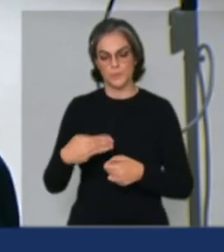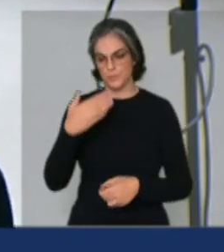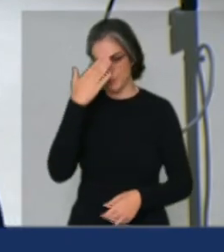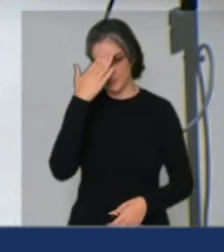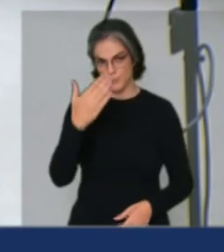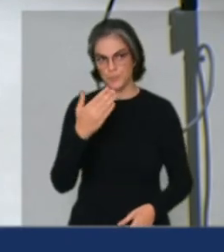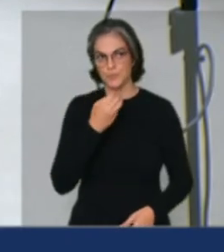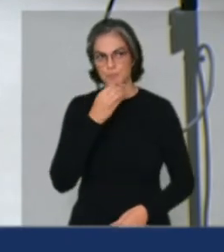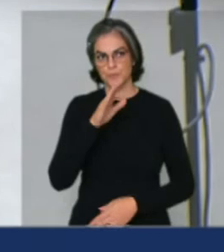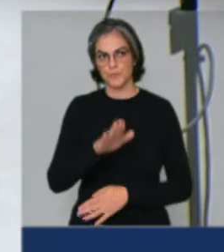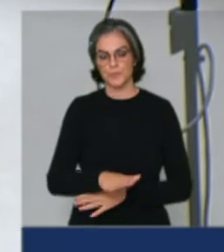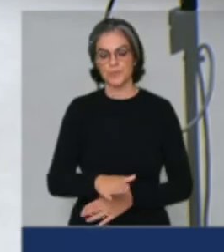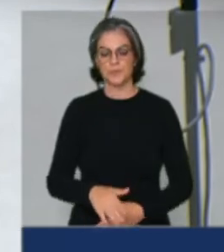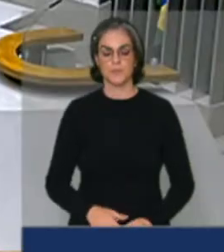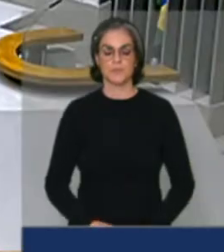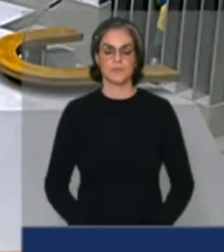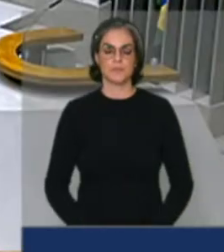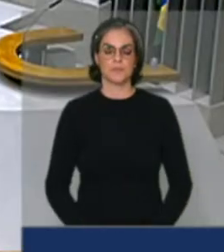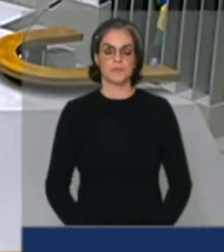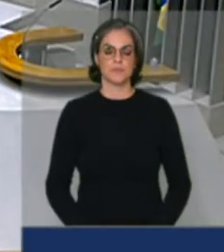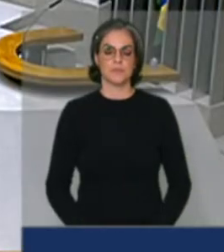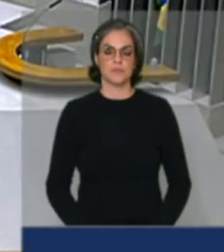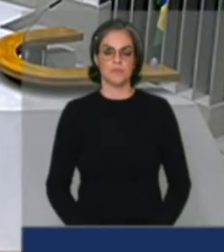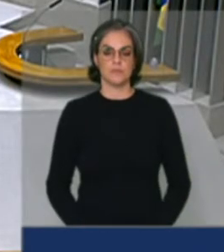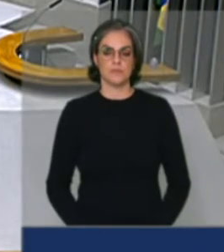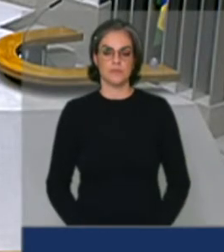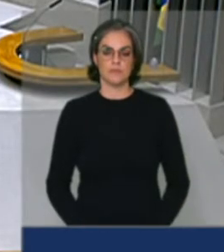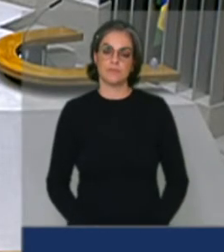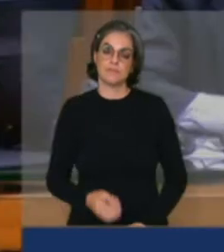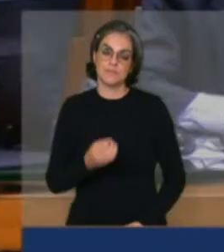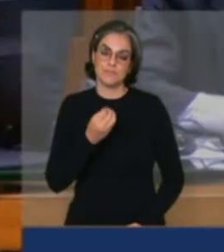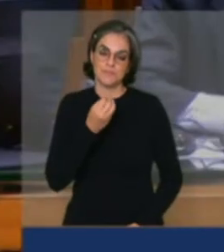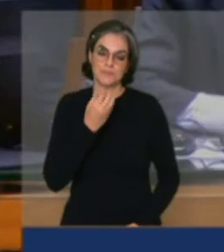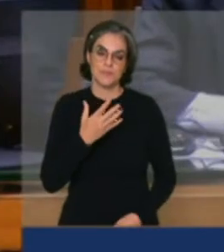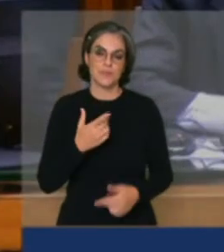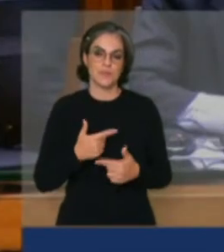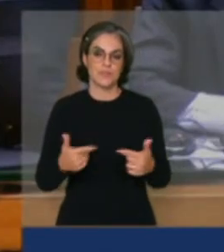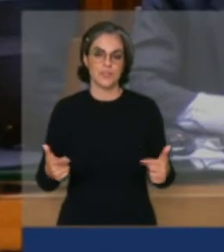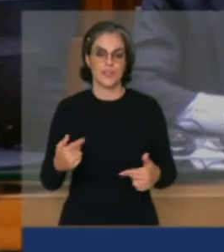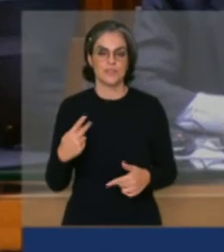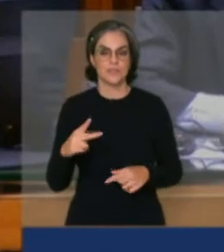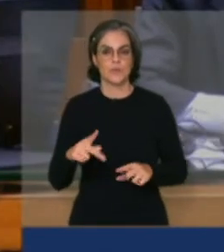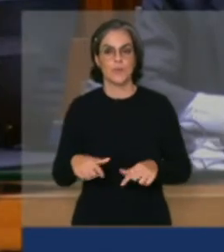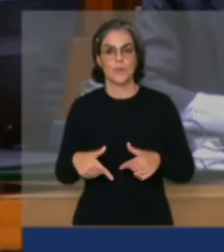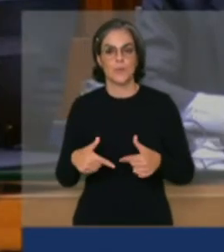[PRESIDENTE]: BOA TARDE, DEPUTADO, BOA SORTE AÍ NA MISSÃO DA PAUTA MUNICIPALISTA, TÃO IMPORTANTE PARA O BAHIA, PRÉO BRASIL,